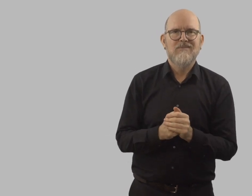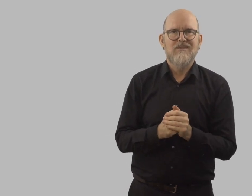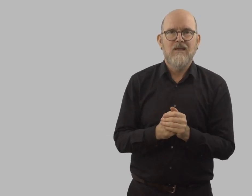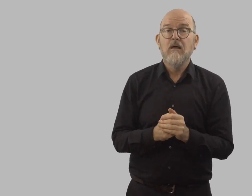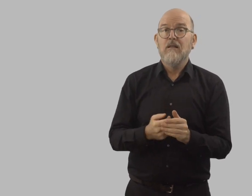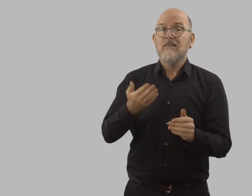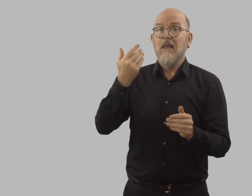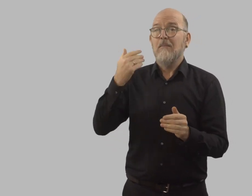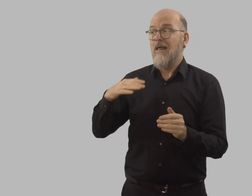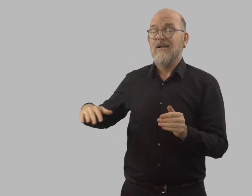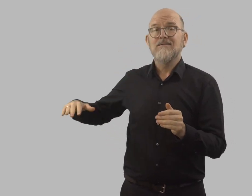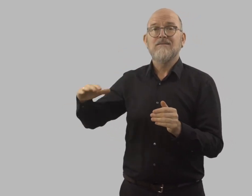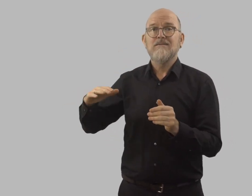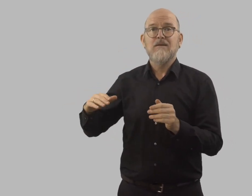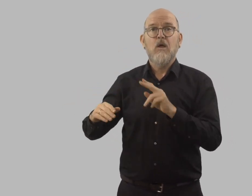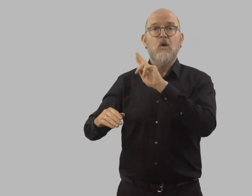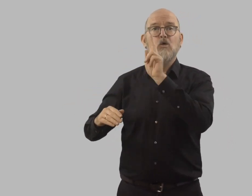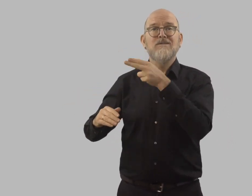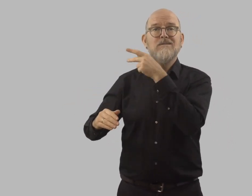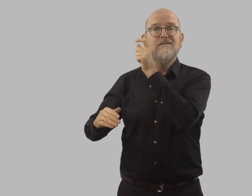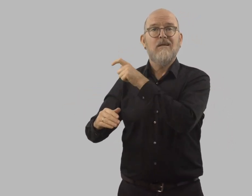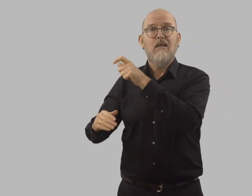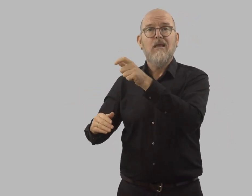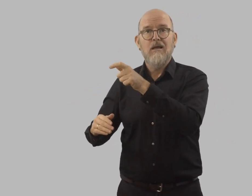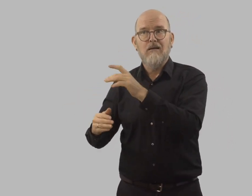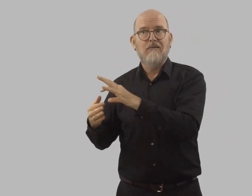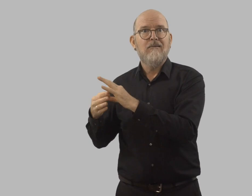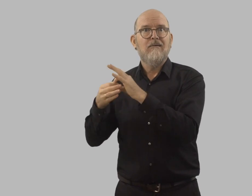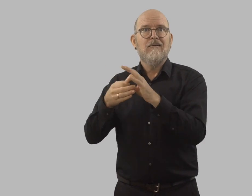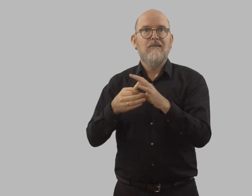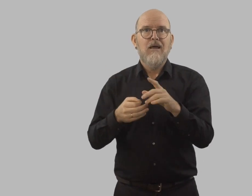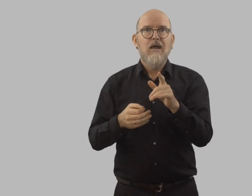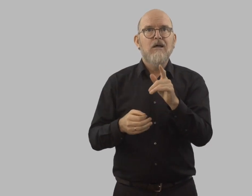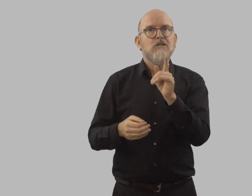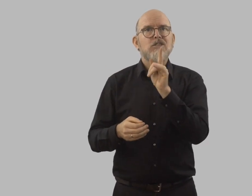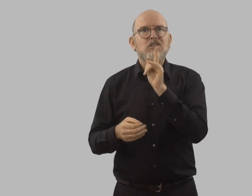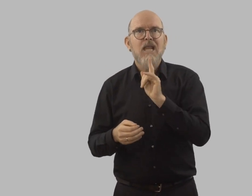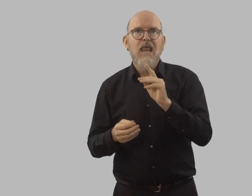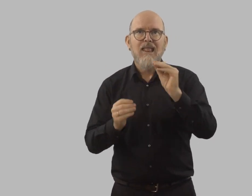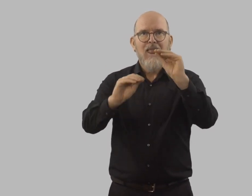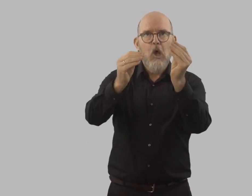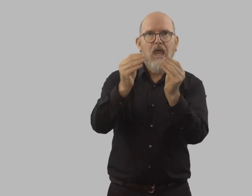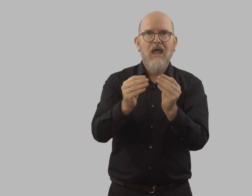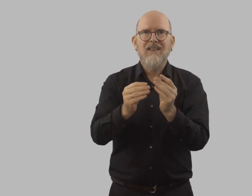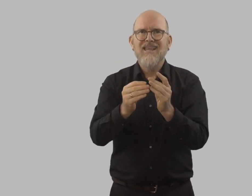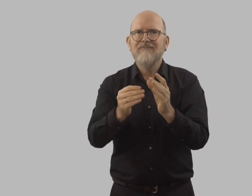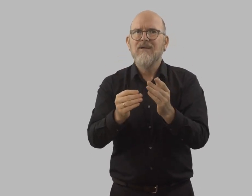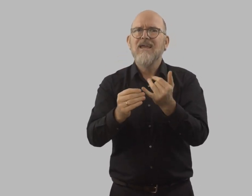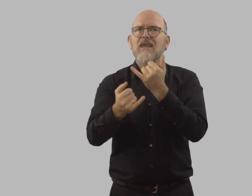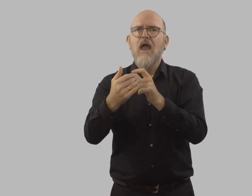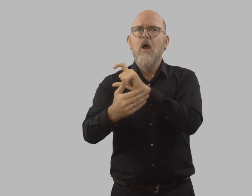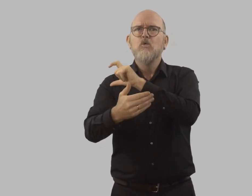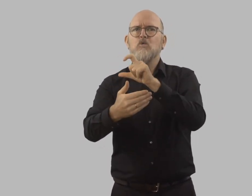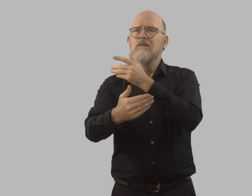denn damals griffen viele Künstler auf dekorative Stile